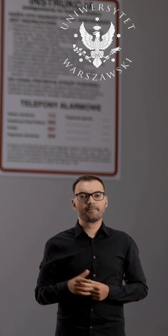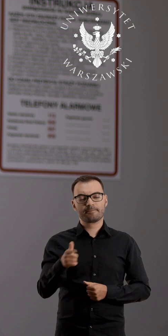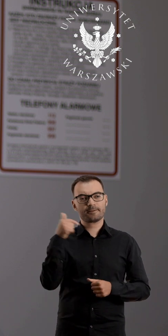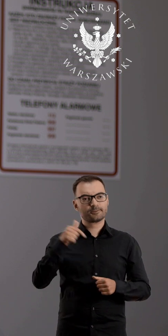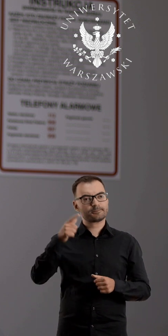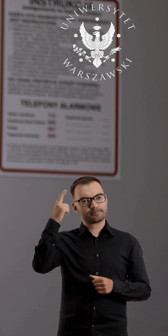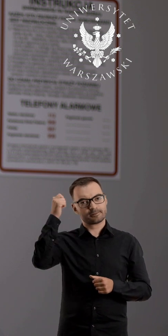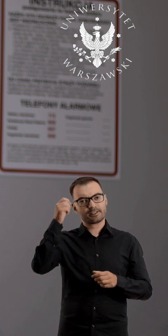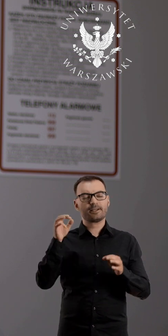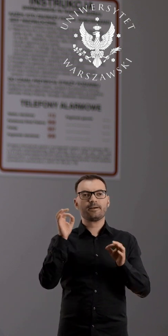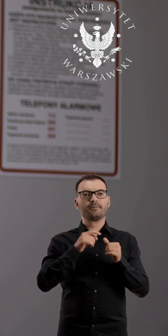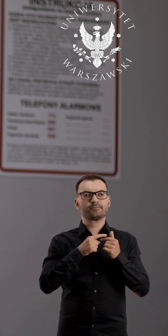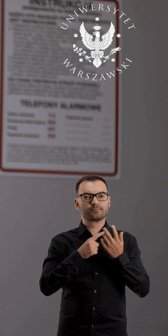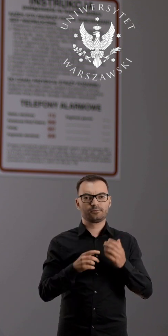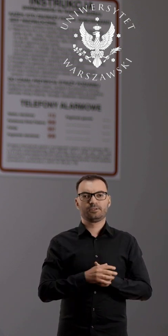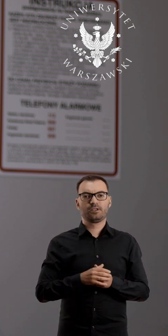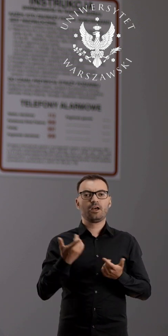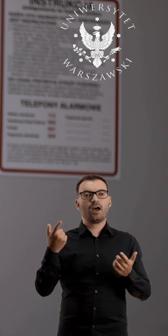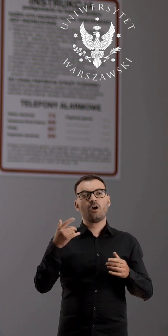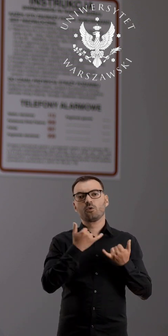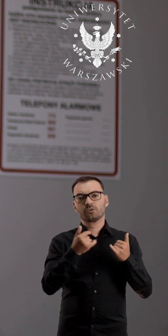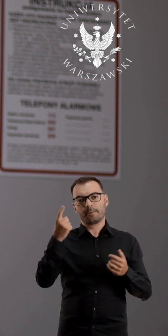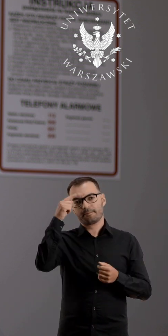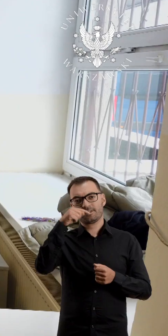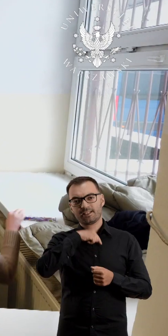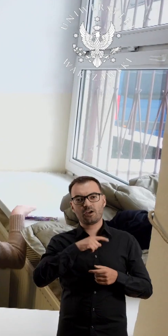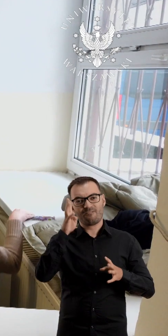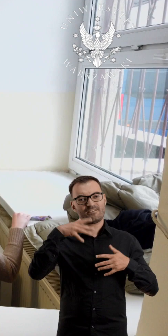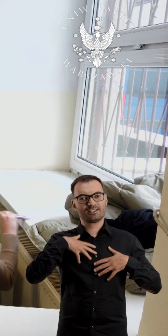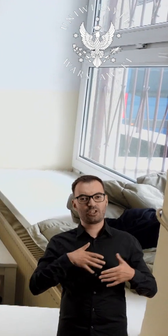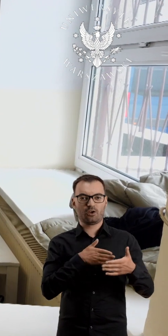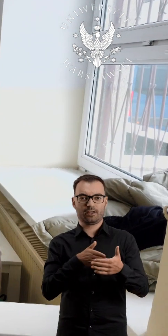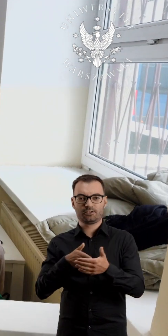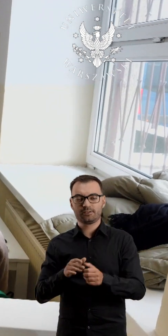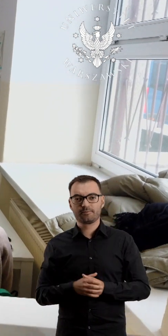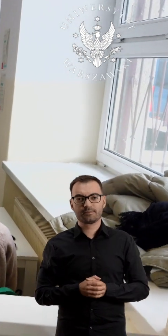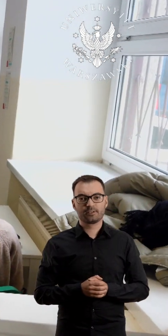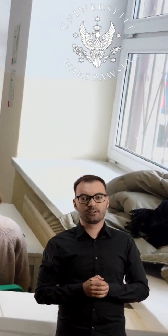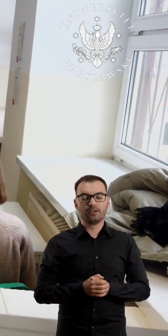brane są pod uwagę psychofizyczne ograniczenia tych osób. Najbardziej newralgiczną grupą